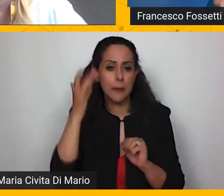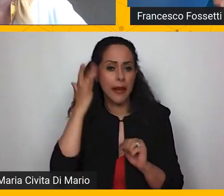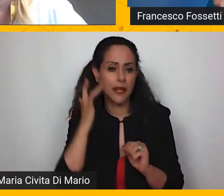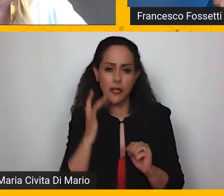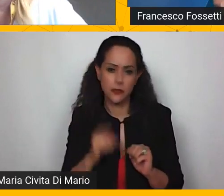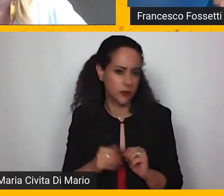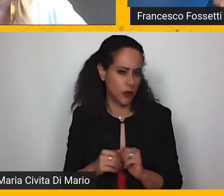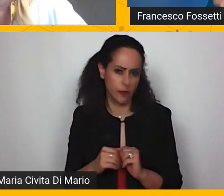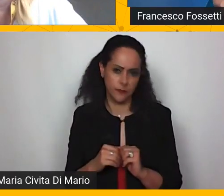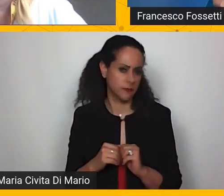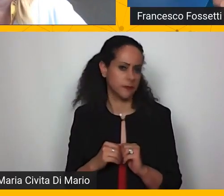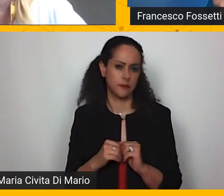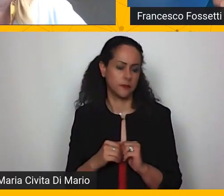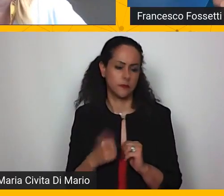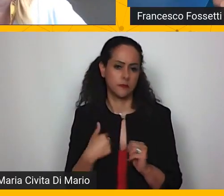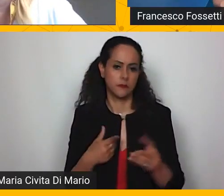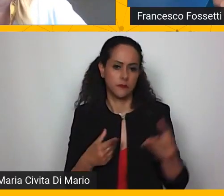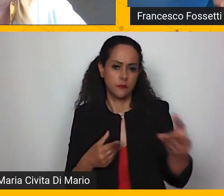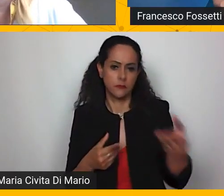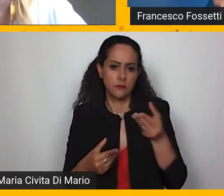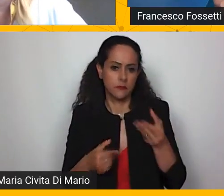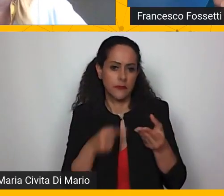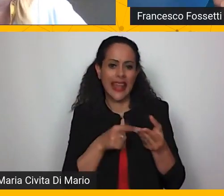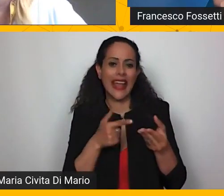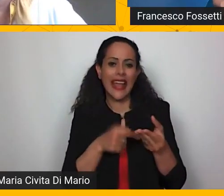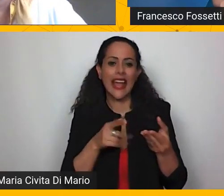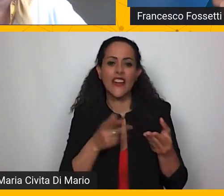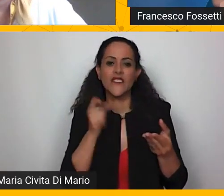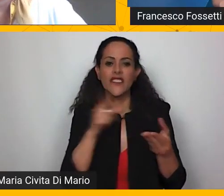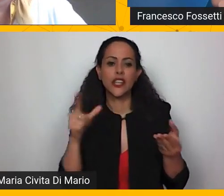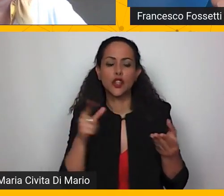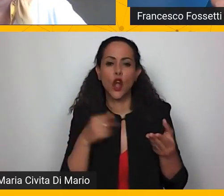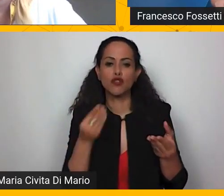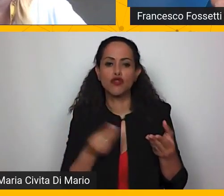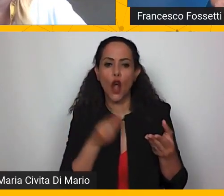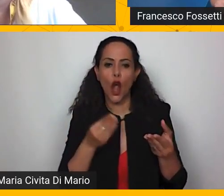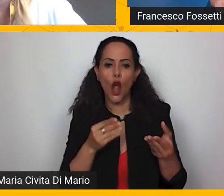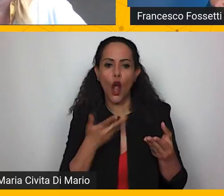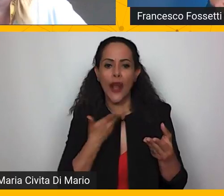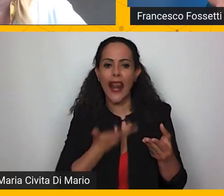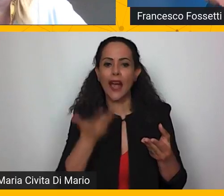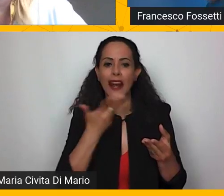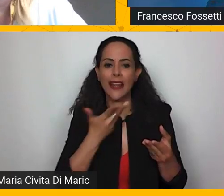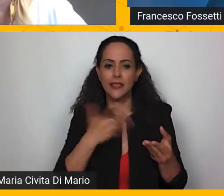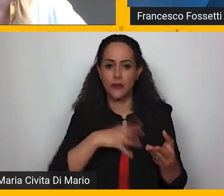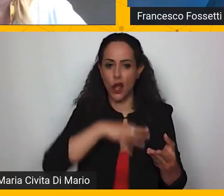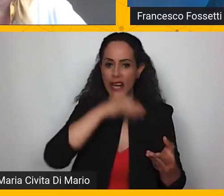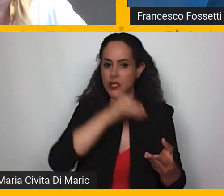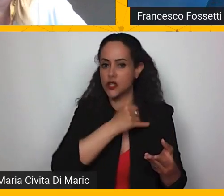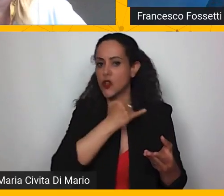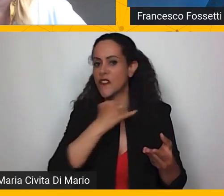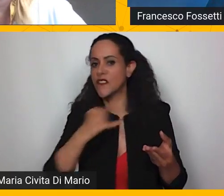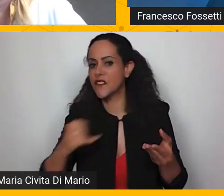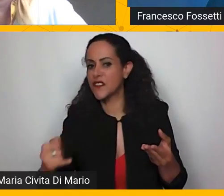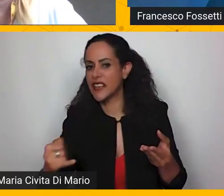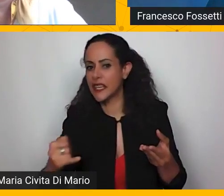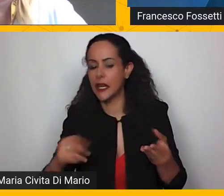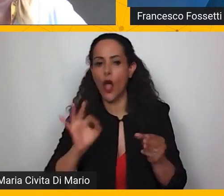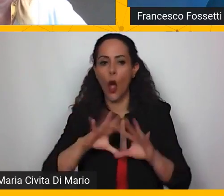neppure a questo possibile rischio proprio perché se uno compra un videogioco narrativo che ha un inizio e una fine